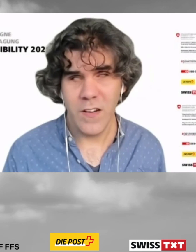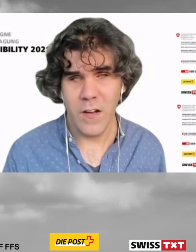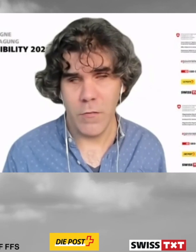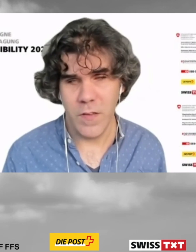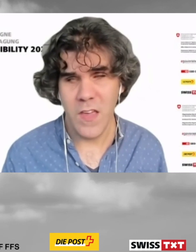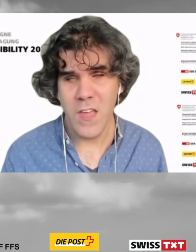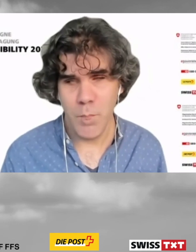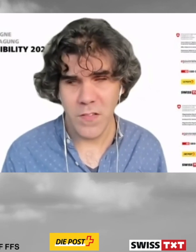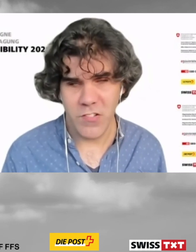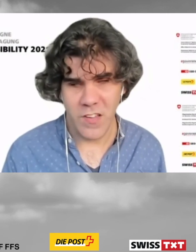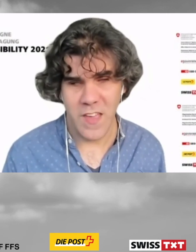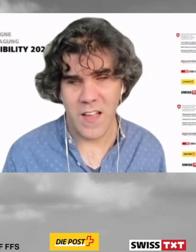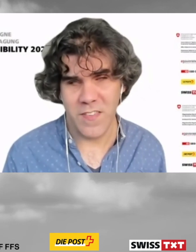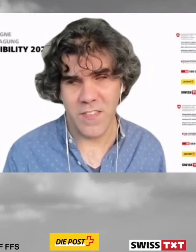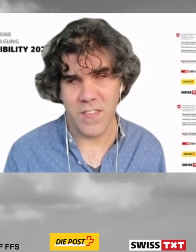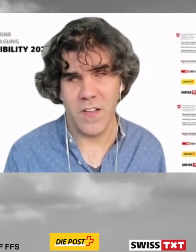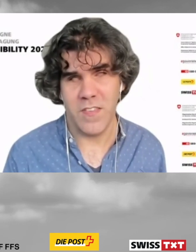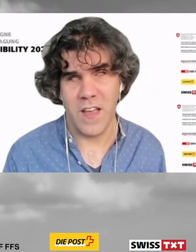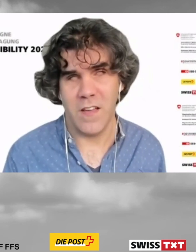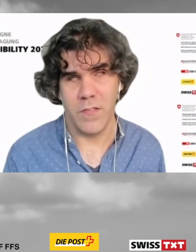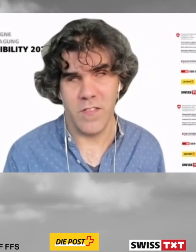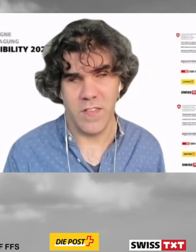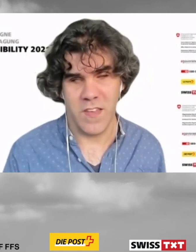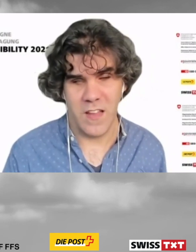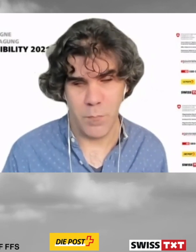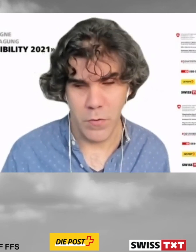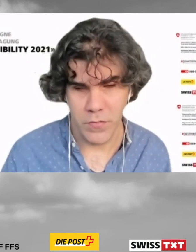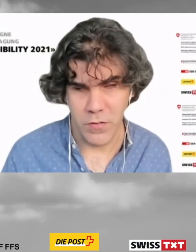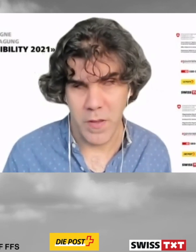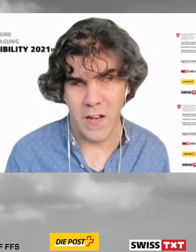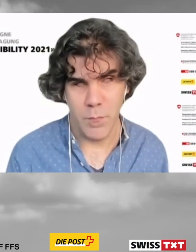Sie dürfen gerne weiterhin Fragen stellen via e-access2021@protonmail.com.